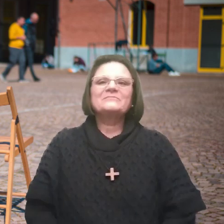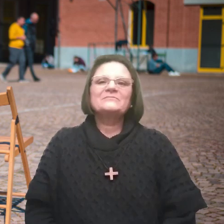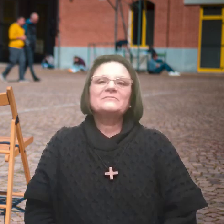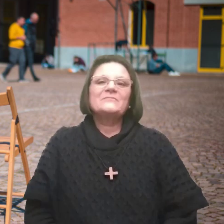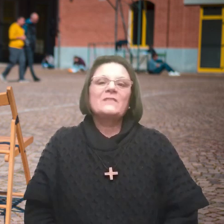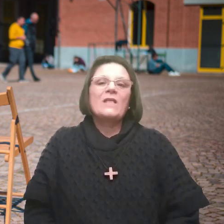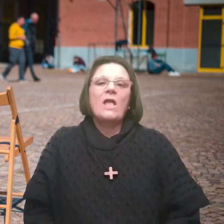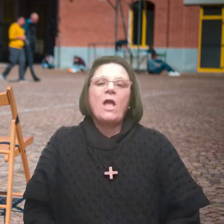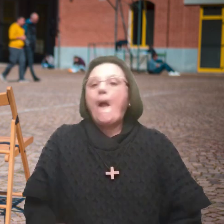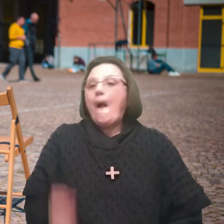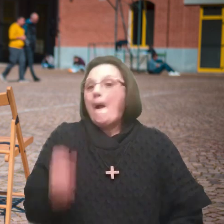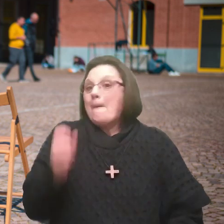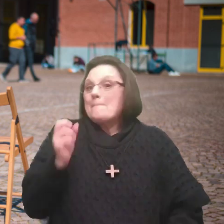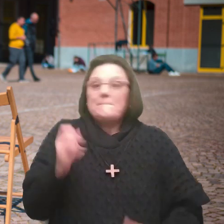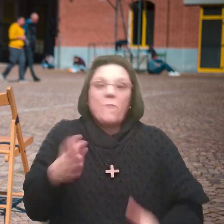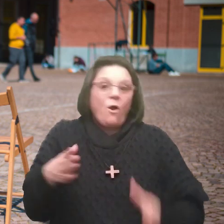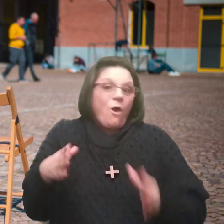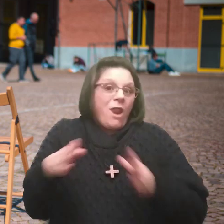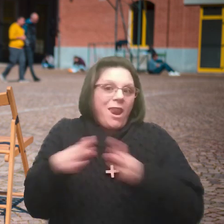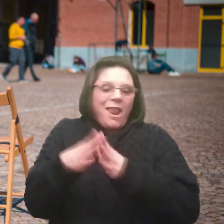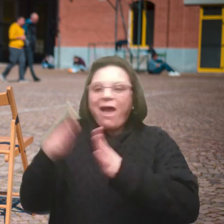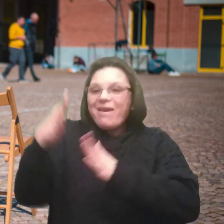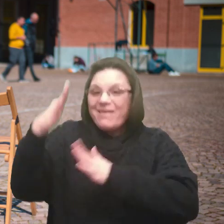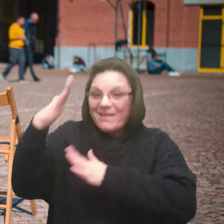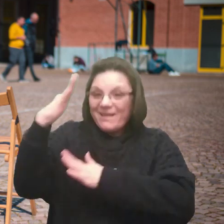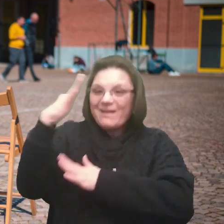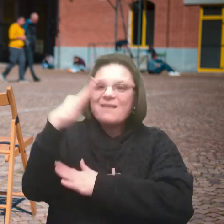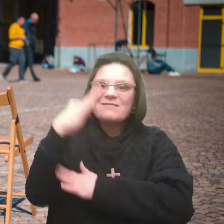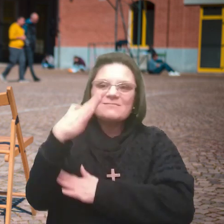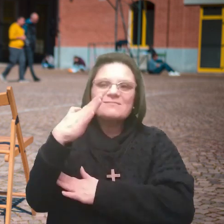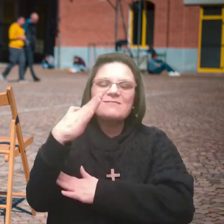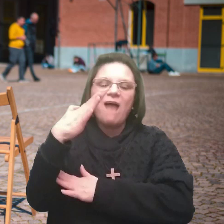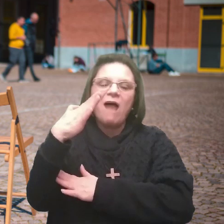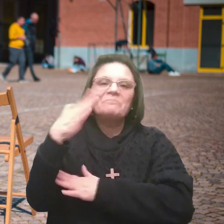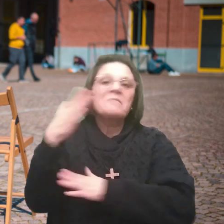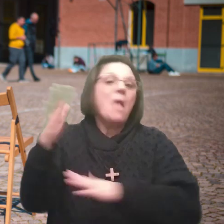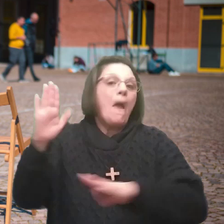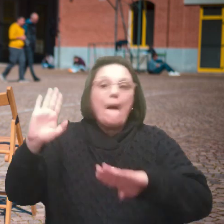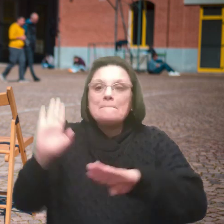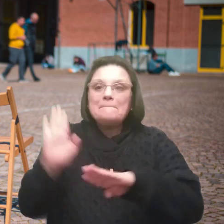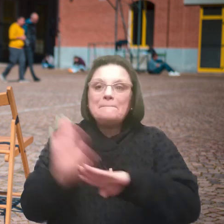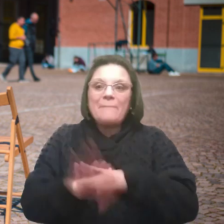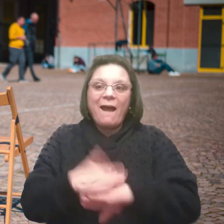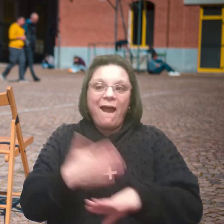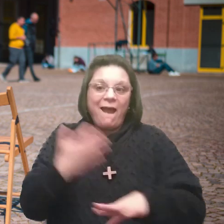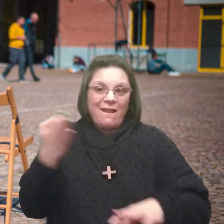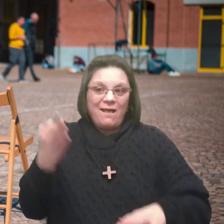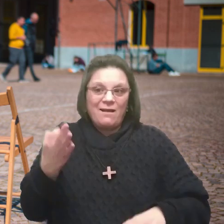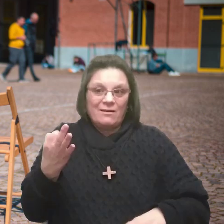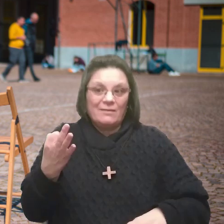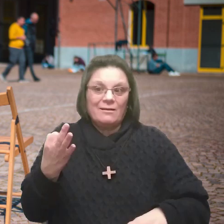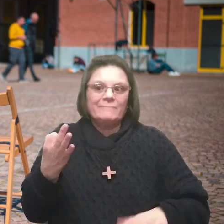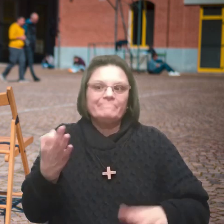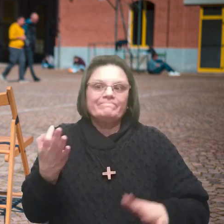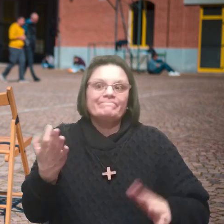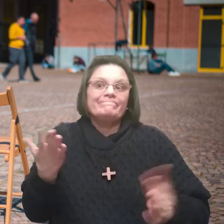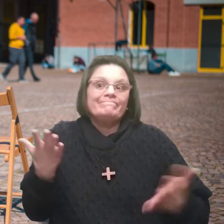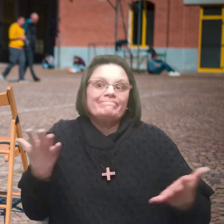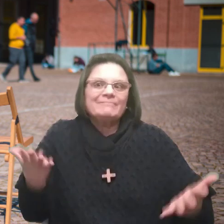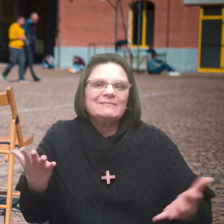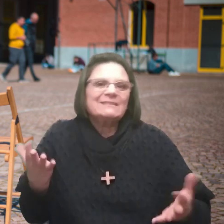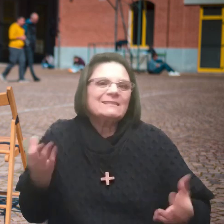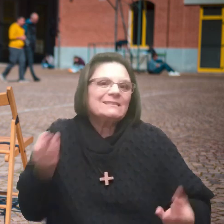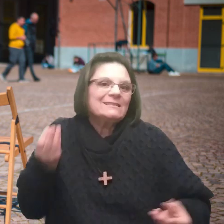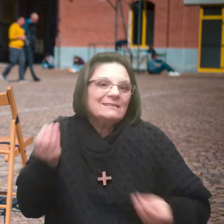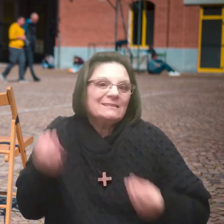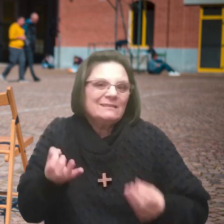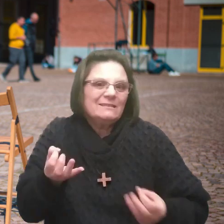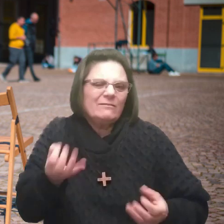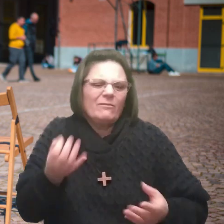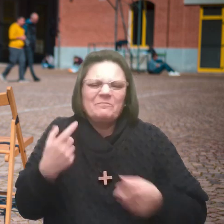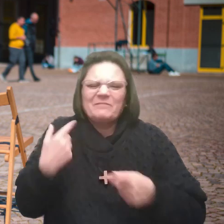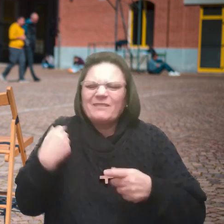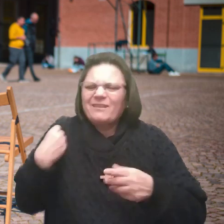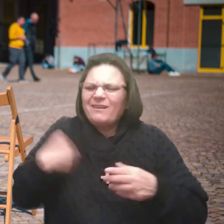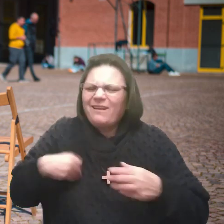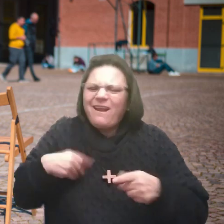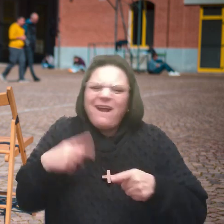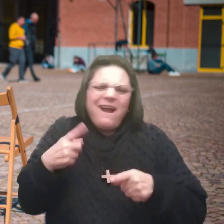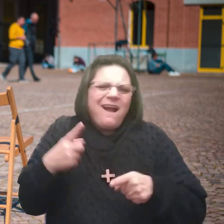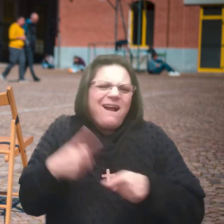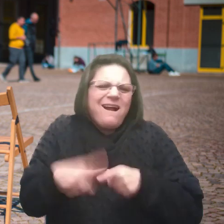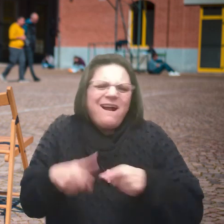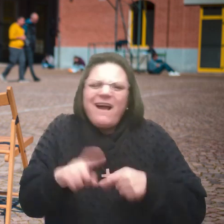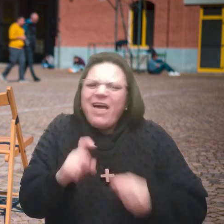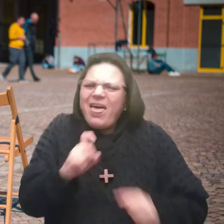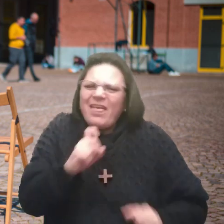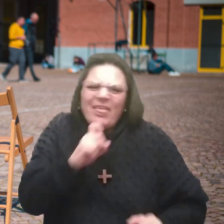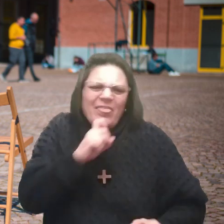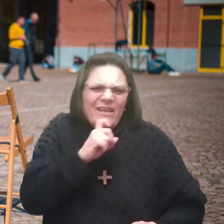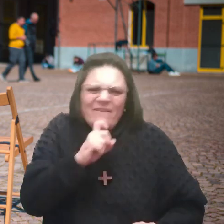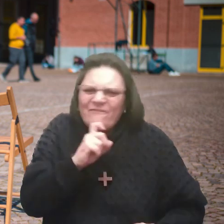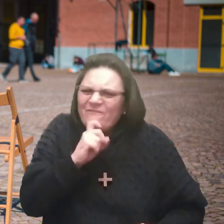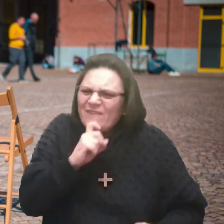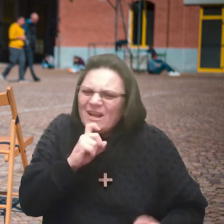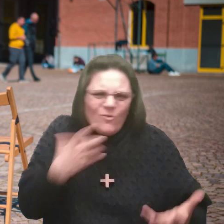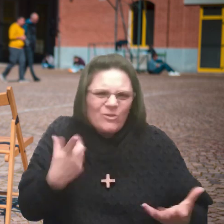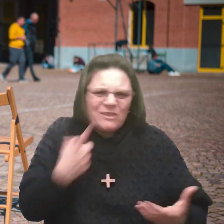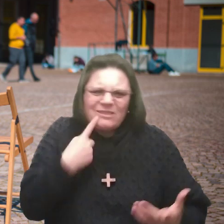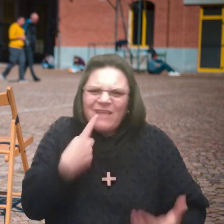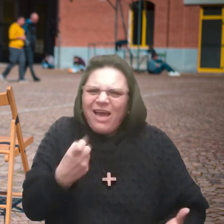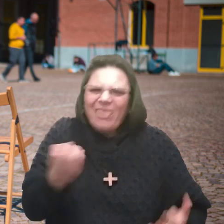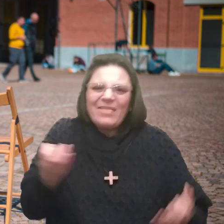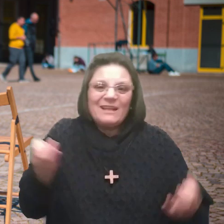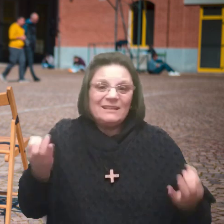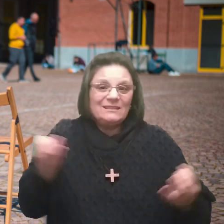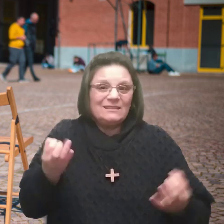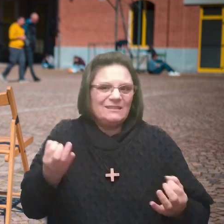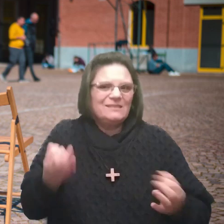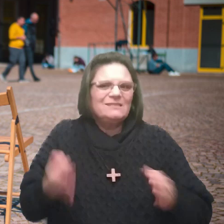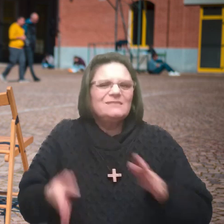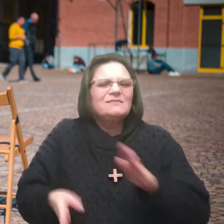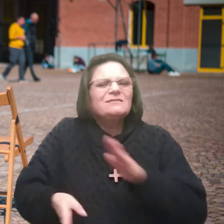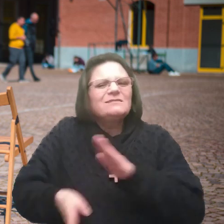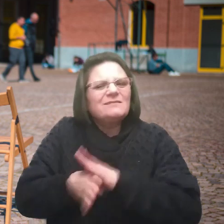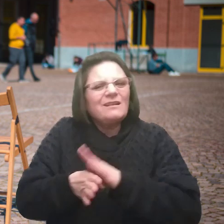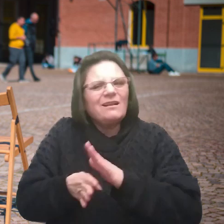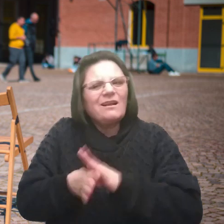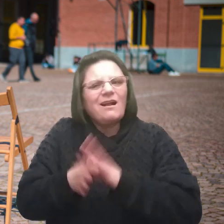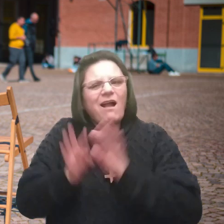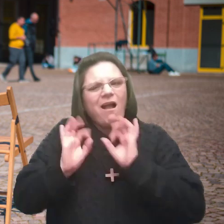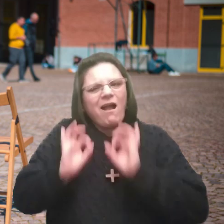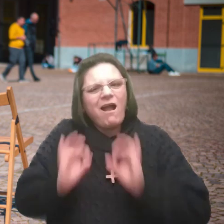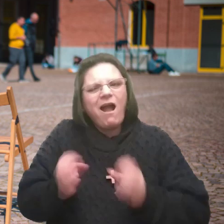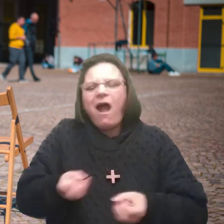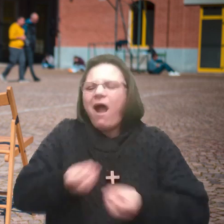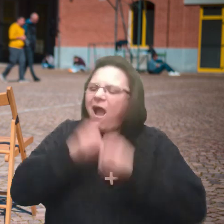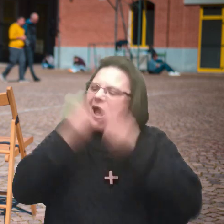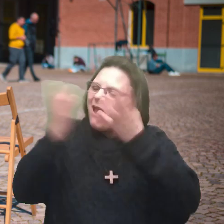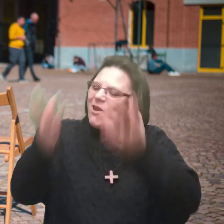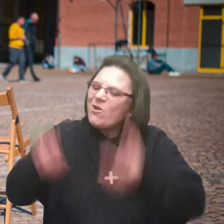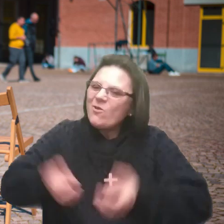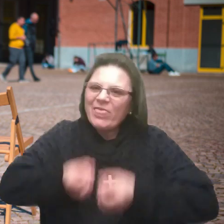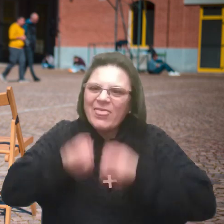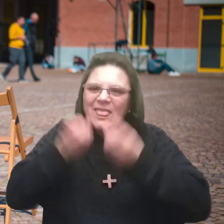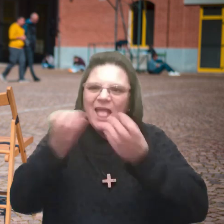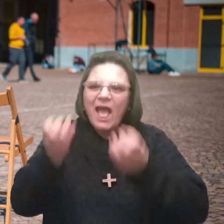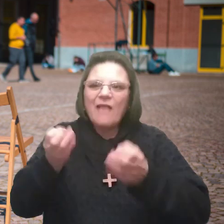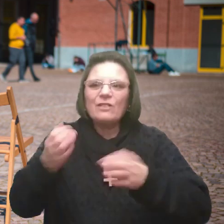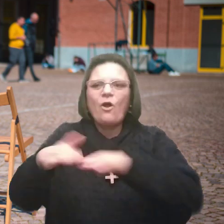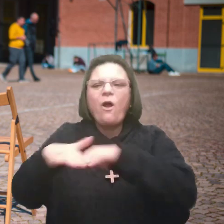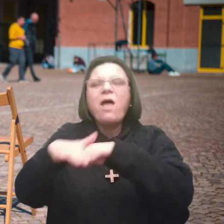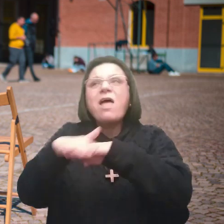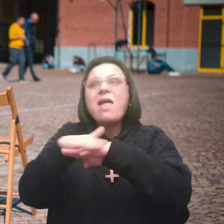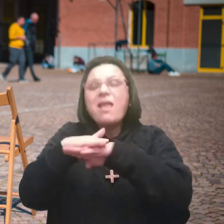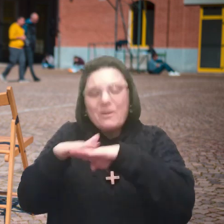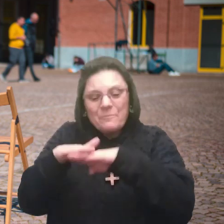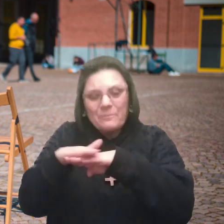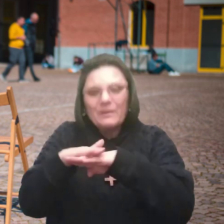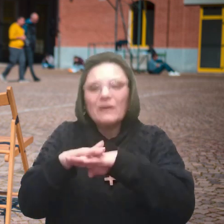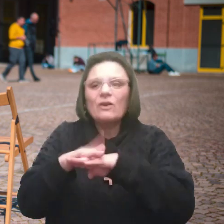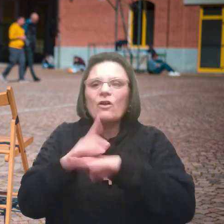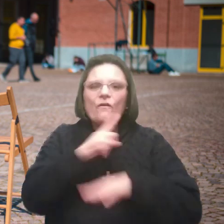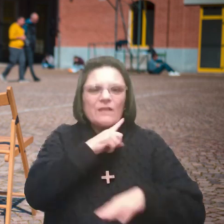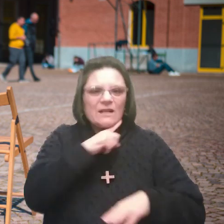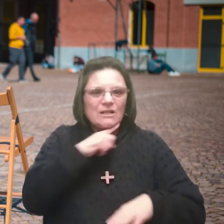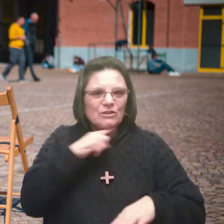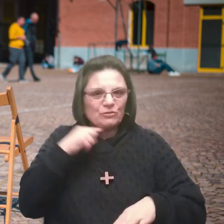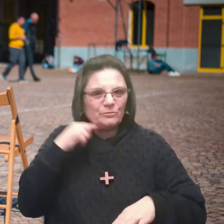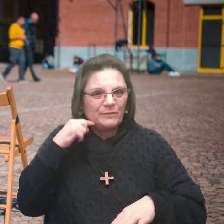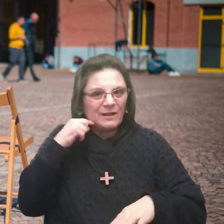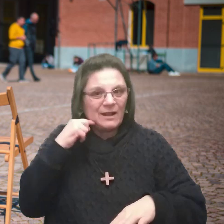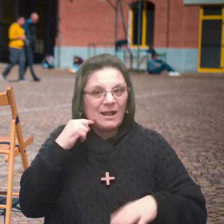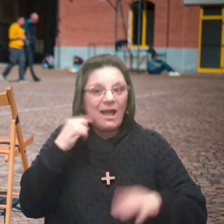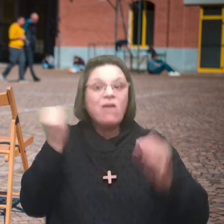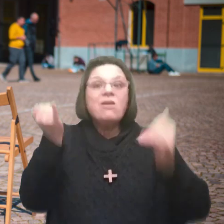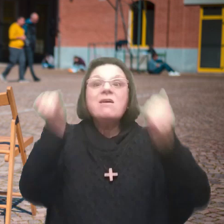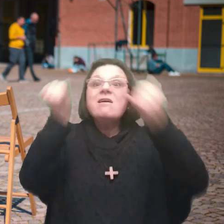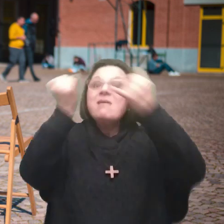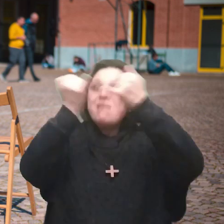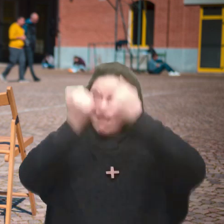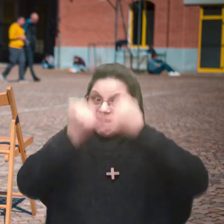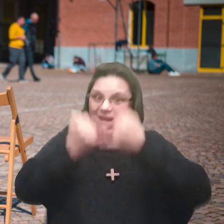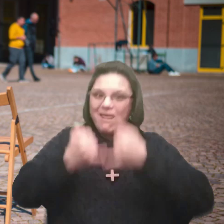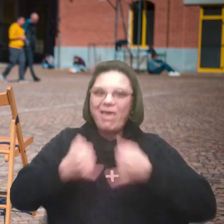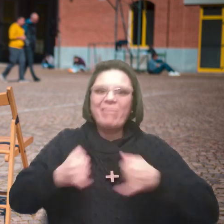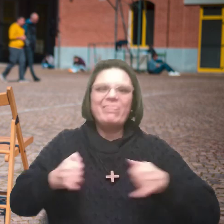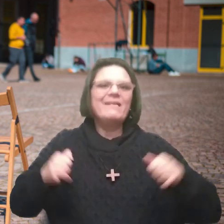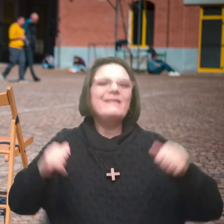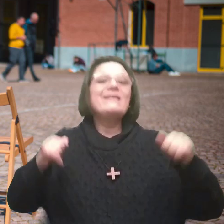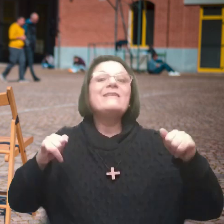Por la Iglesia, para que, a pesar de las dificultades, siga anunciando el perdón de los pecados